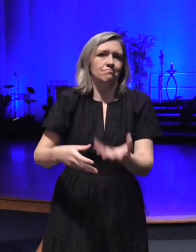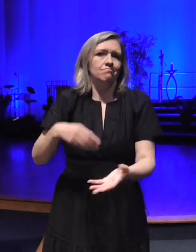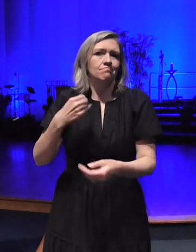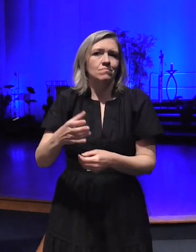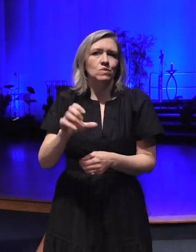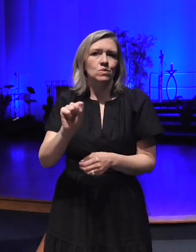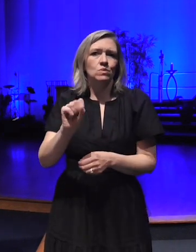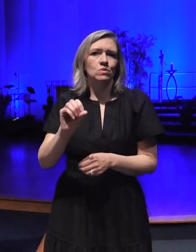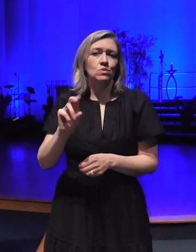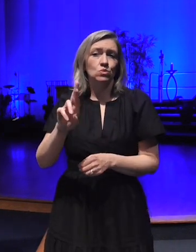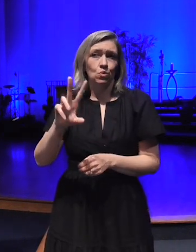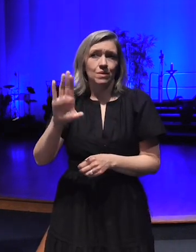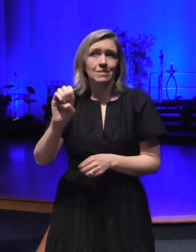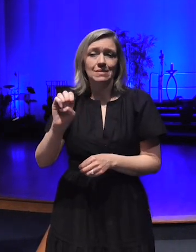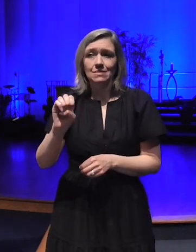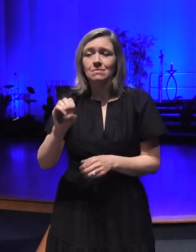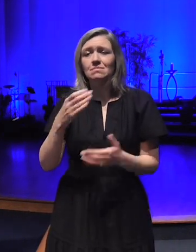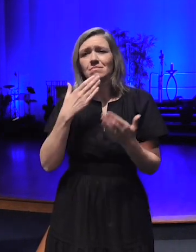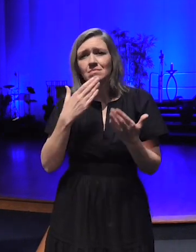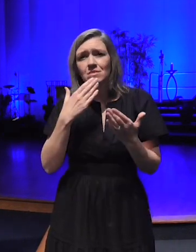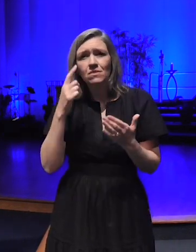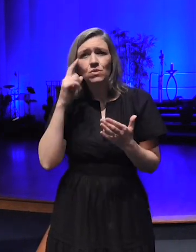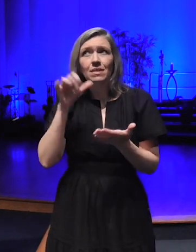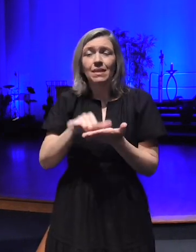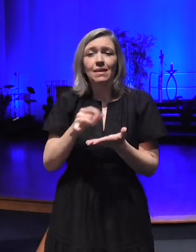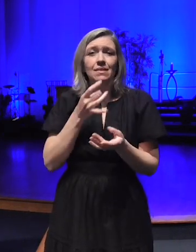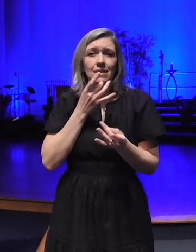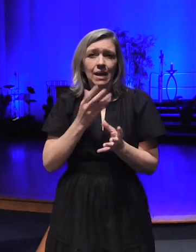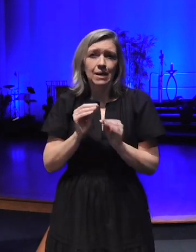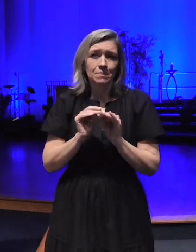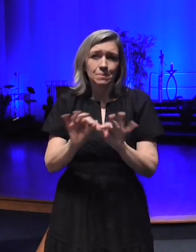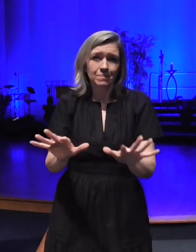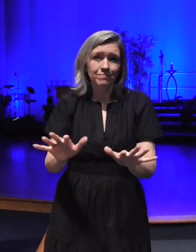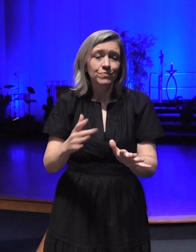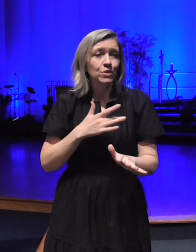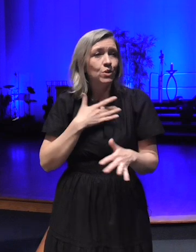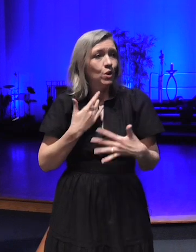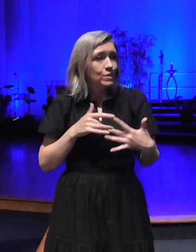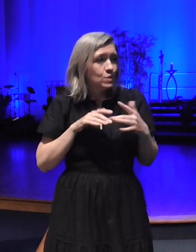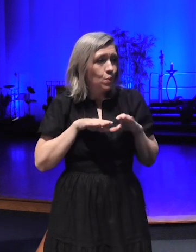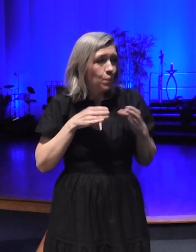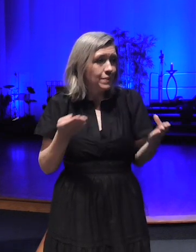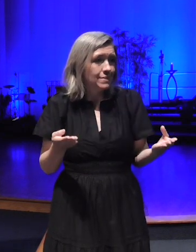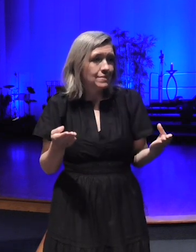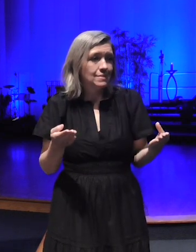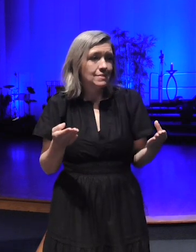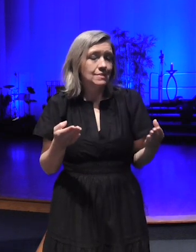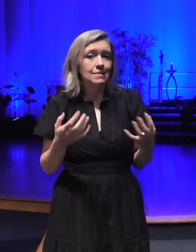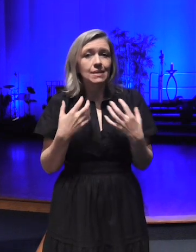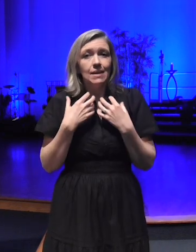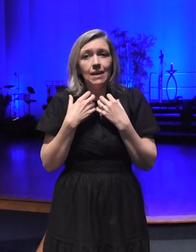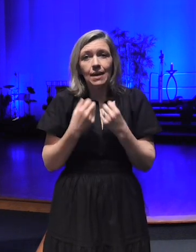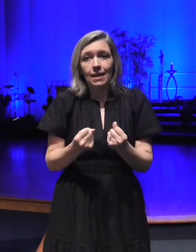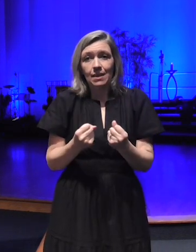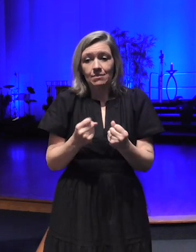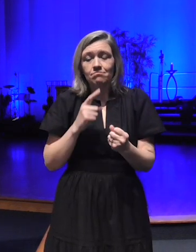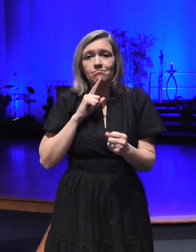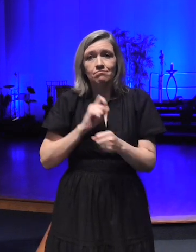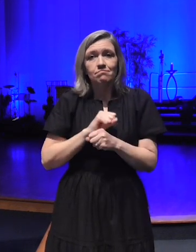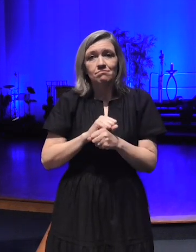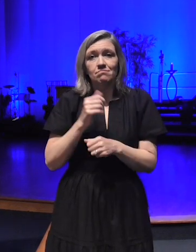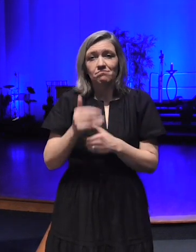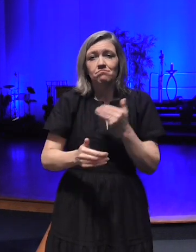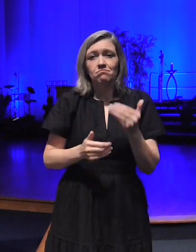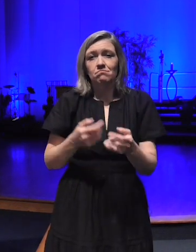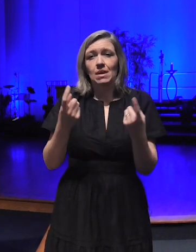porque esa luz brilla y los corazones se abren. La sanación se está desarrollando, así que por esto y por más